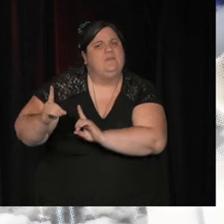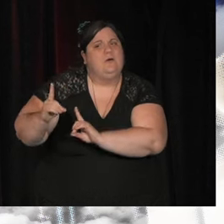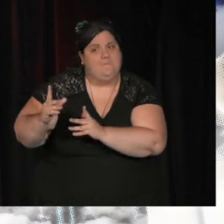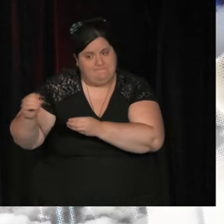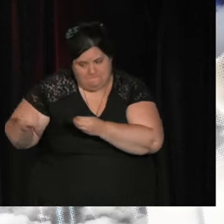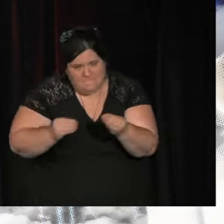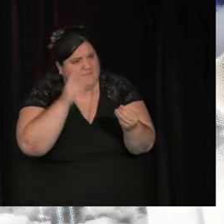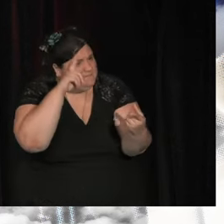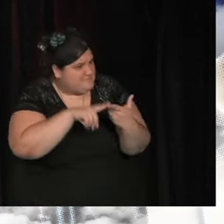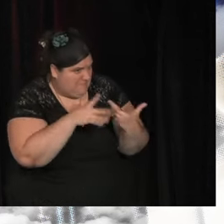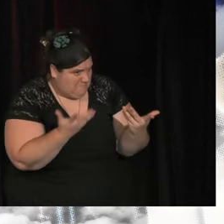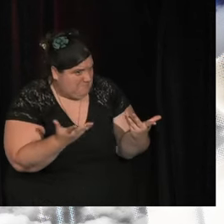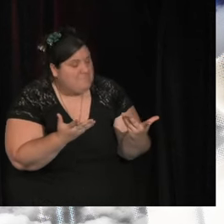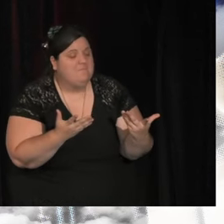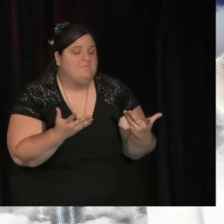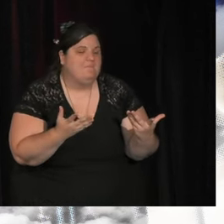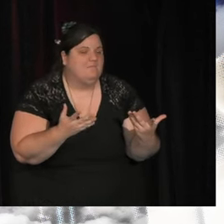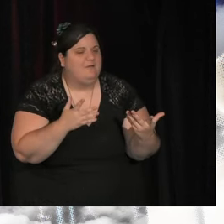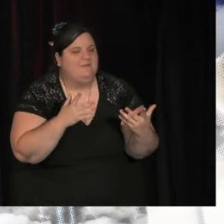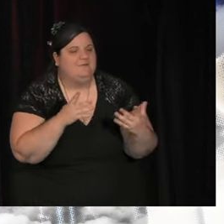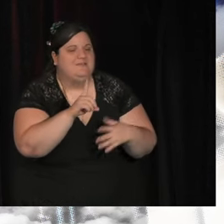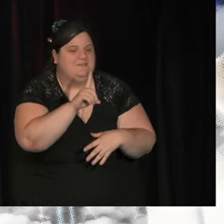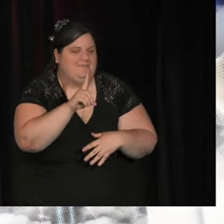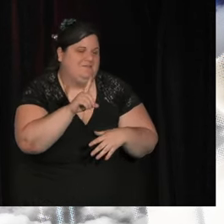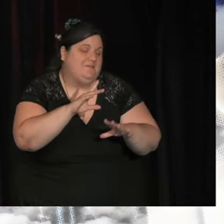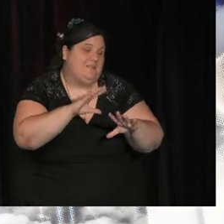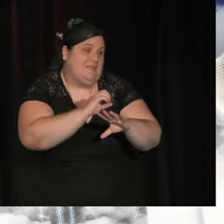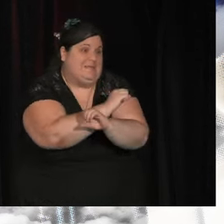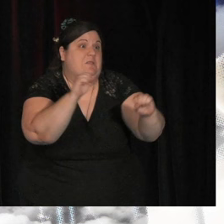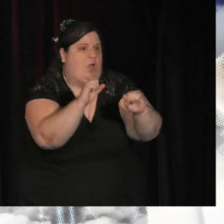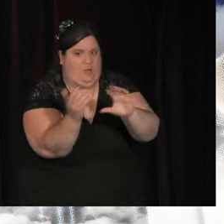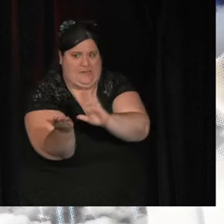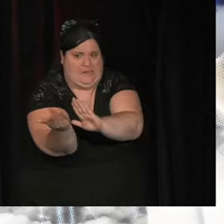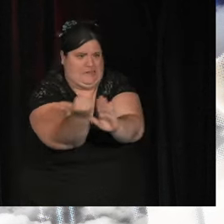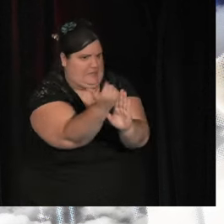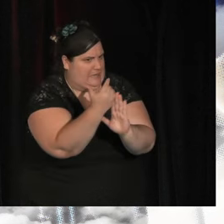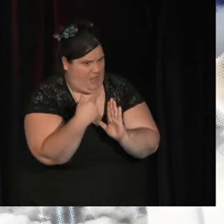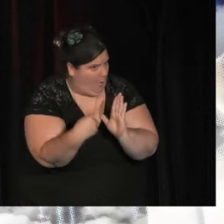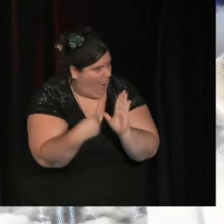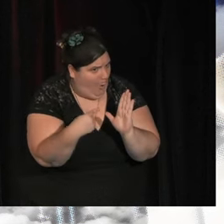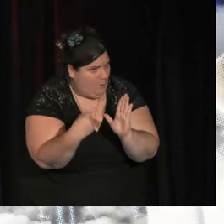Et l'autre question un peu plus sérieuse, c'est : qu'en est-il de l'accessibilité du jeu vidéo ?